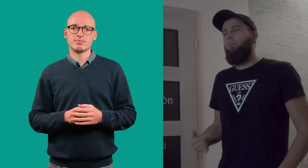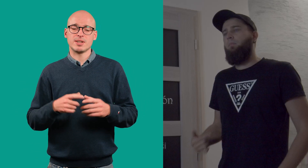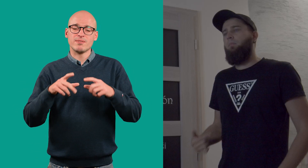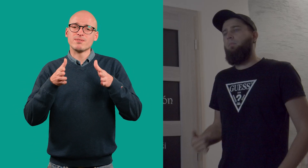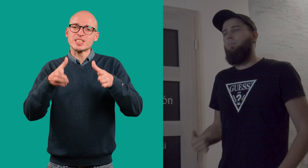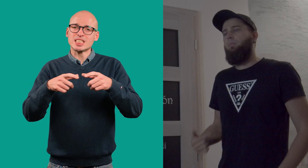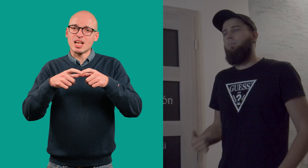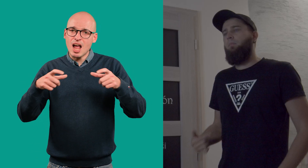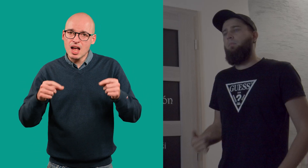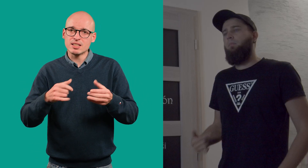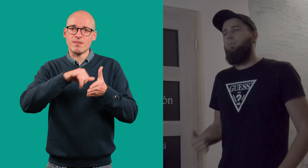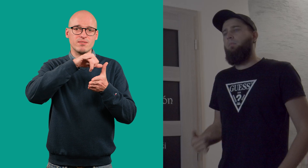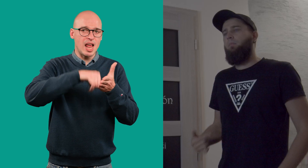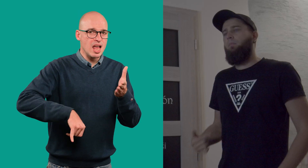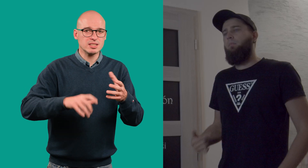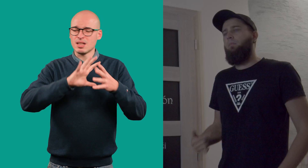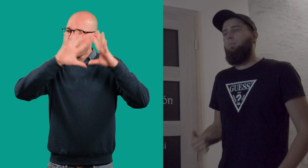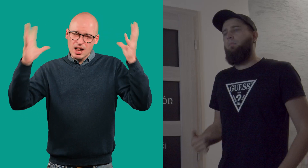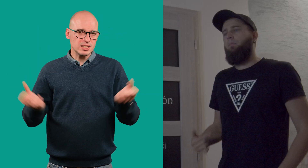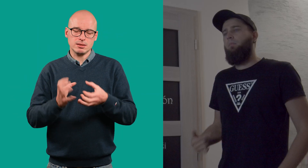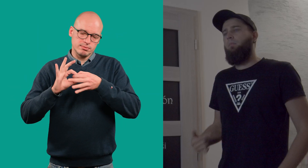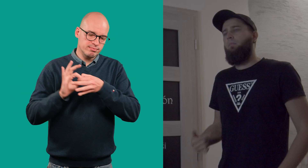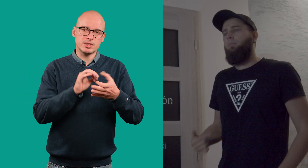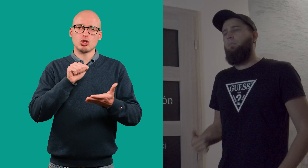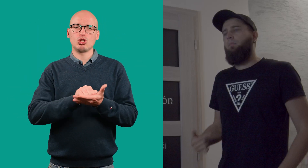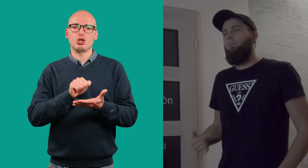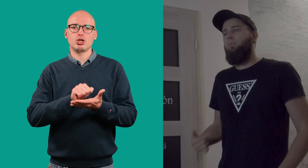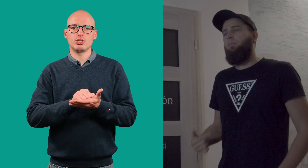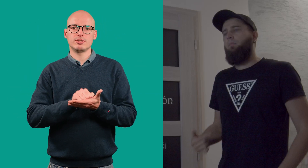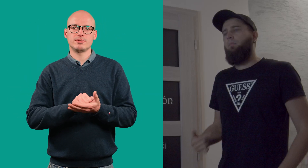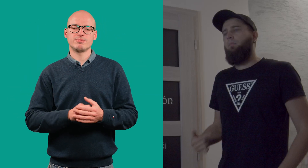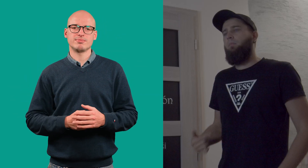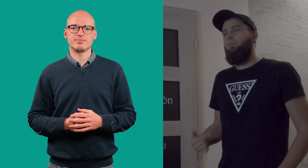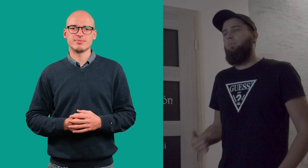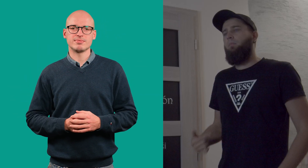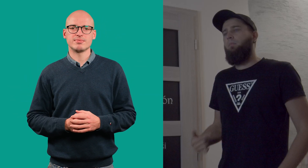Daarnaast maakt hij ook visitekaartjes, flyers en alles wat te maken heeft met drukwerk